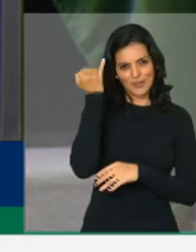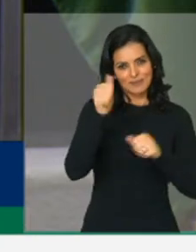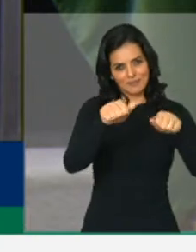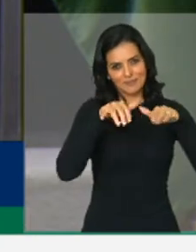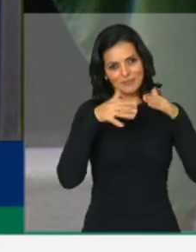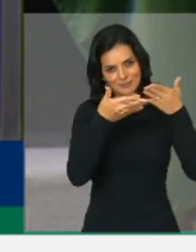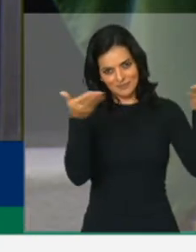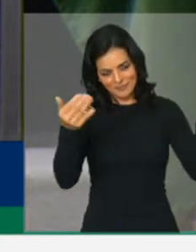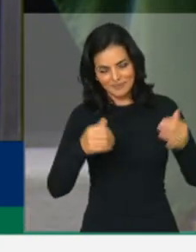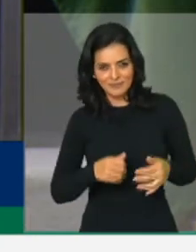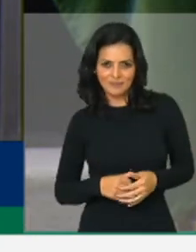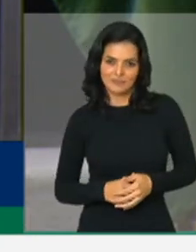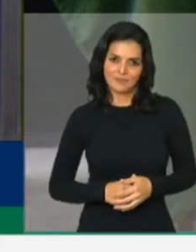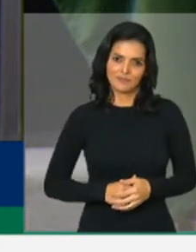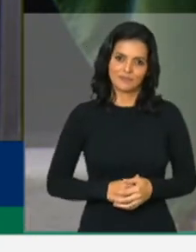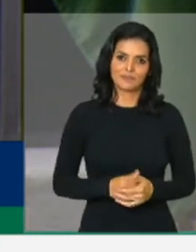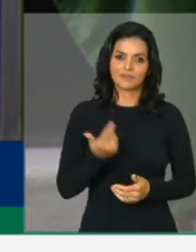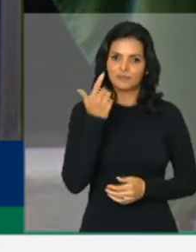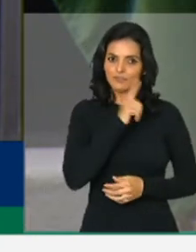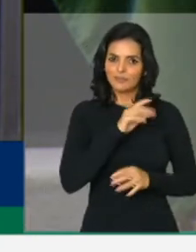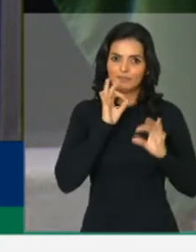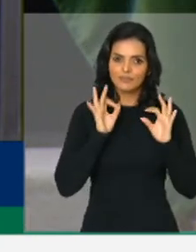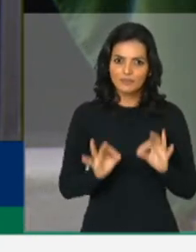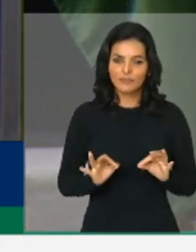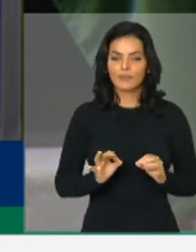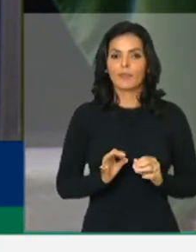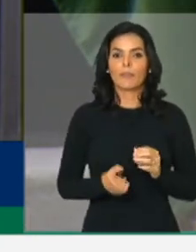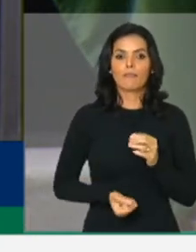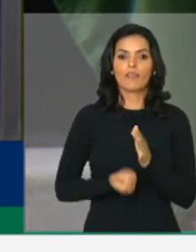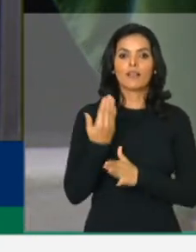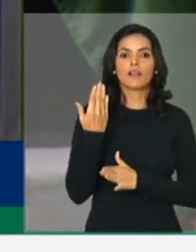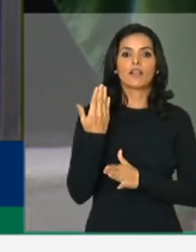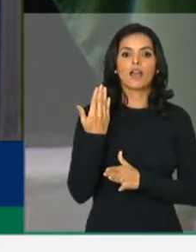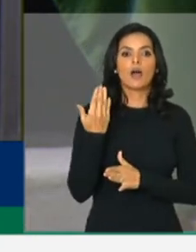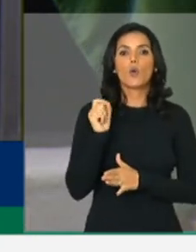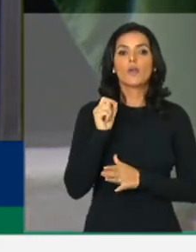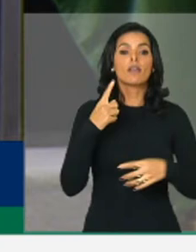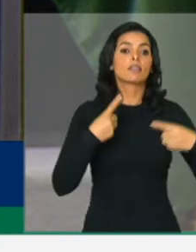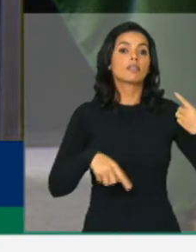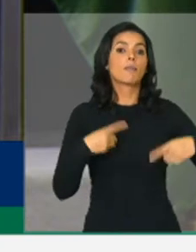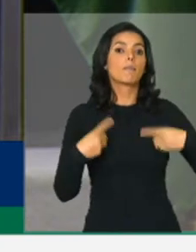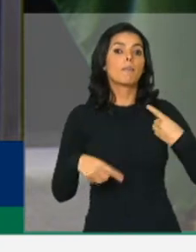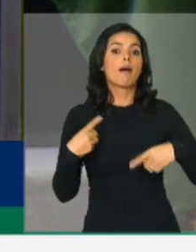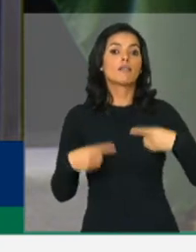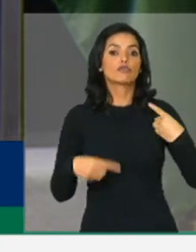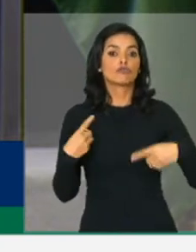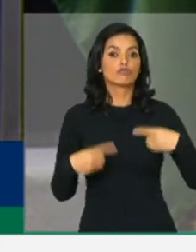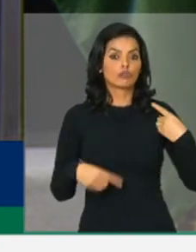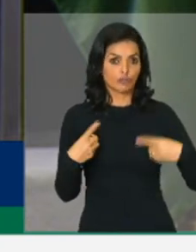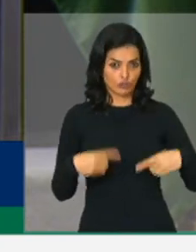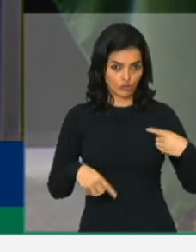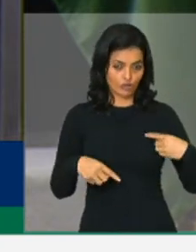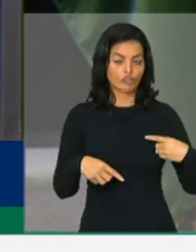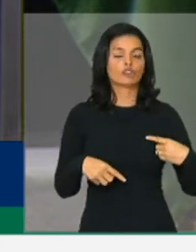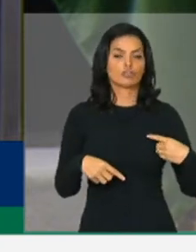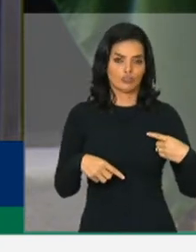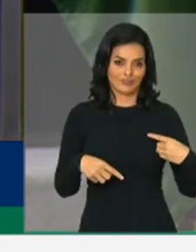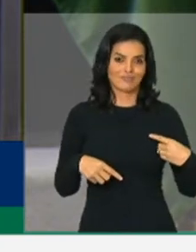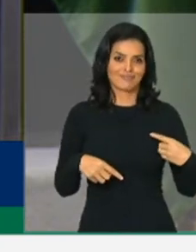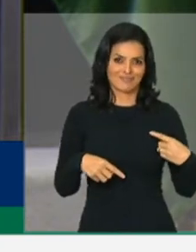CENTRO-OESTE DO PAÍS. A MEDIDA PROVISÓRIA EM ANÁLISE ATENDE REQUISITOS CONSTITUCIONALIDADE, PREVISTO NO ARTIGO 62 DA CONSTITUIÇÃO FEDERAL. OS REQUISITOS DA